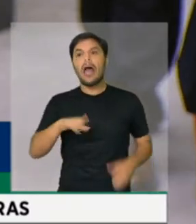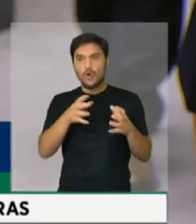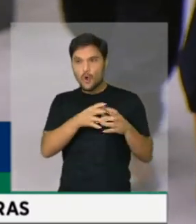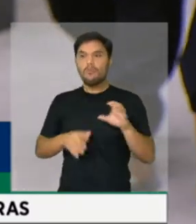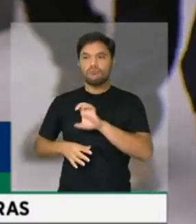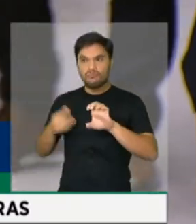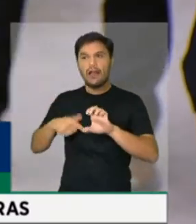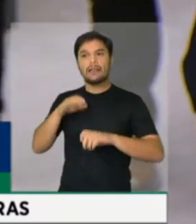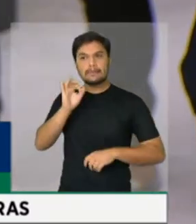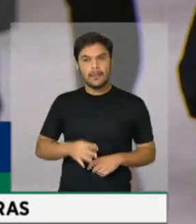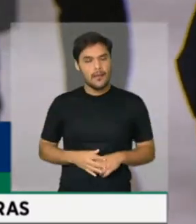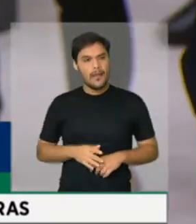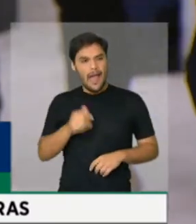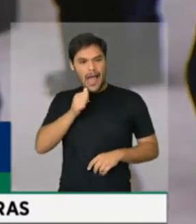MAL PARA OS OUTROS VOLTA PARA